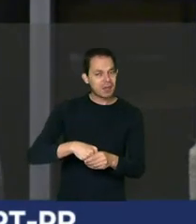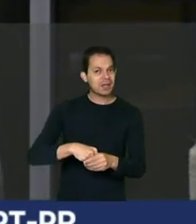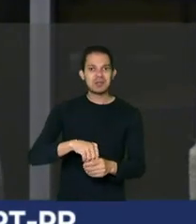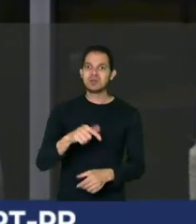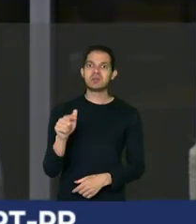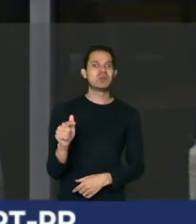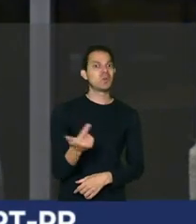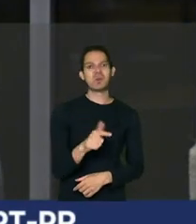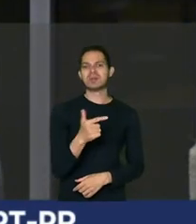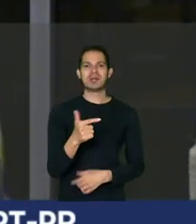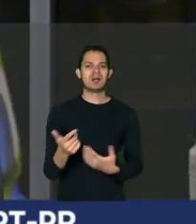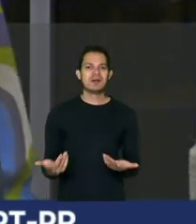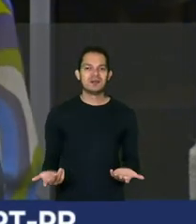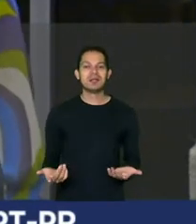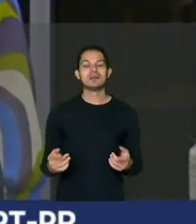CORRUPÇÃO SISTÊMICA NA PETROBRAS COMO QUEREM FAZER